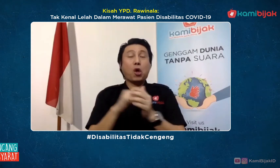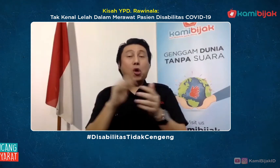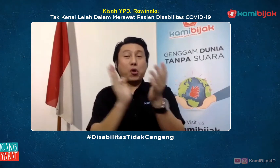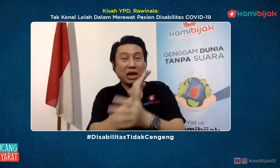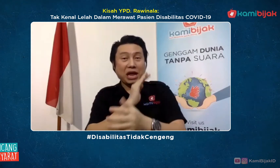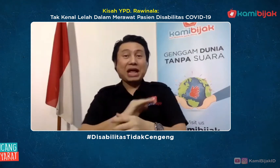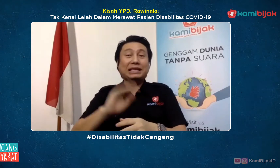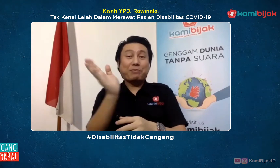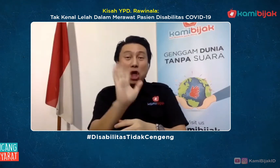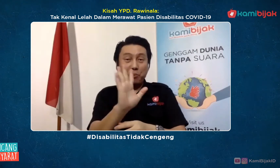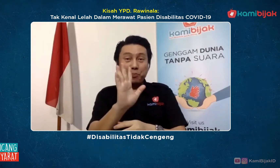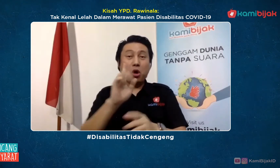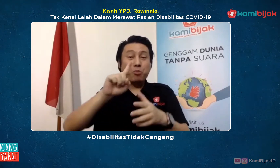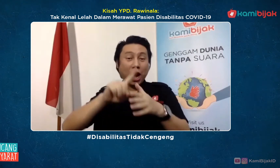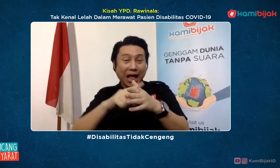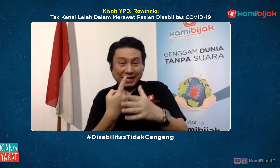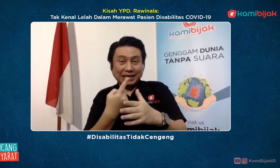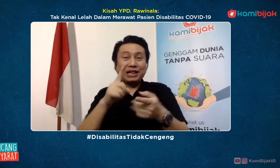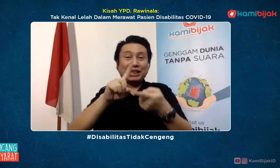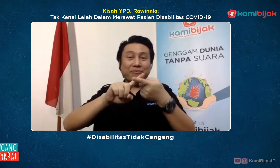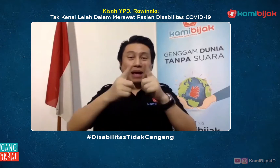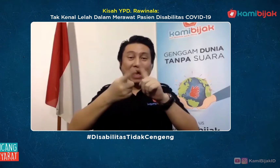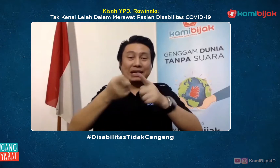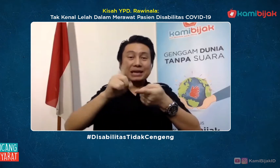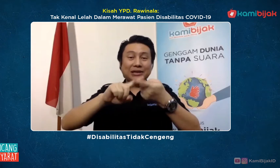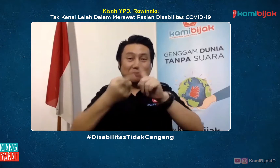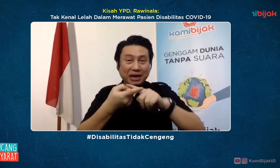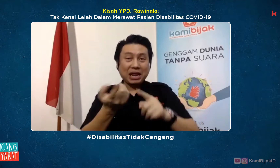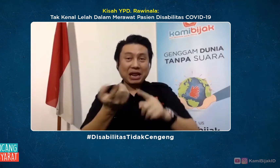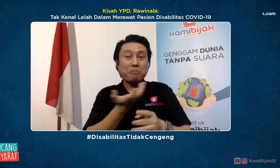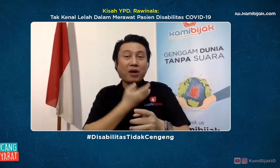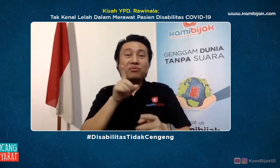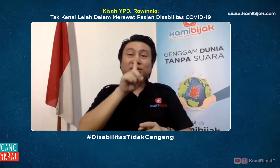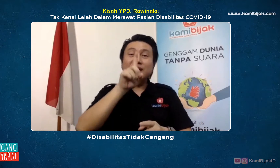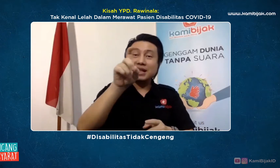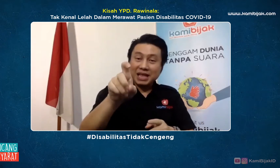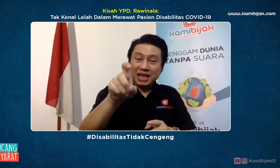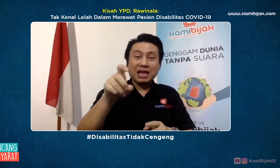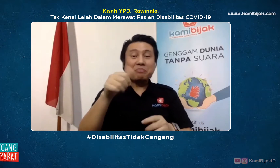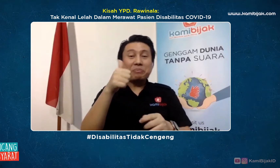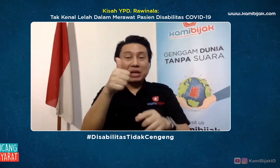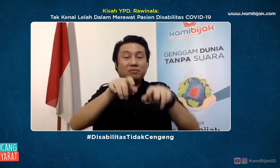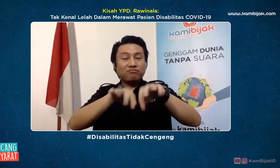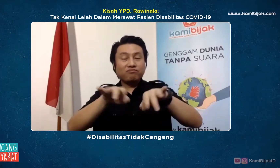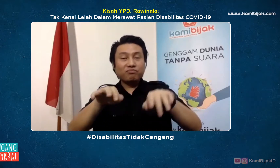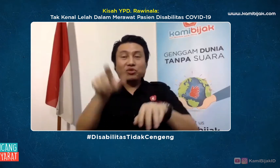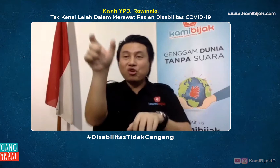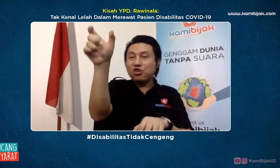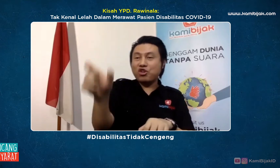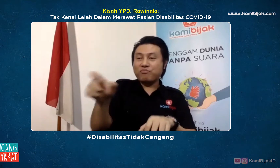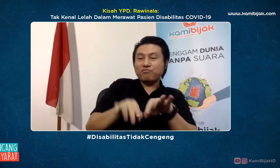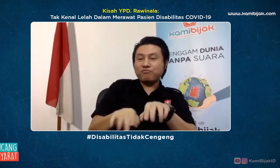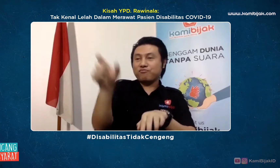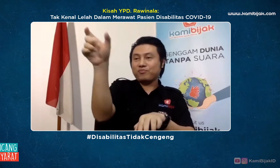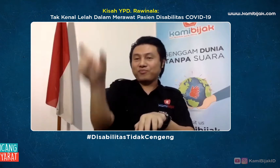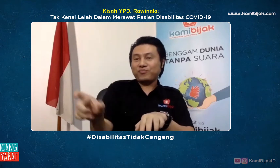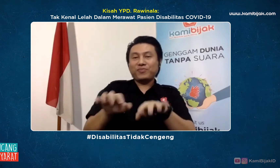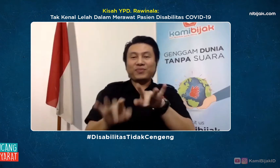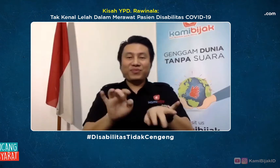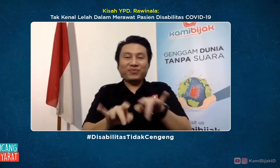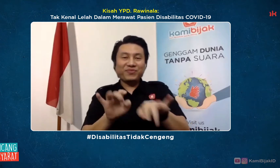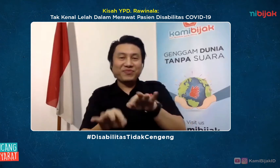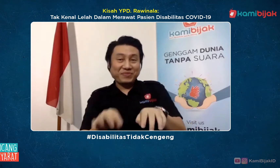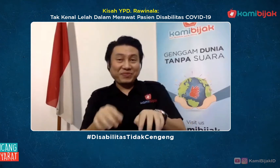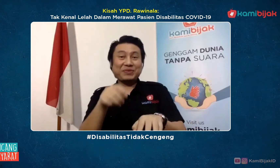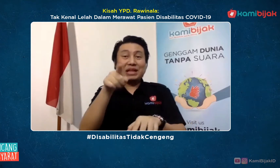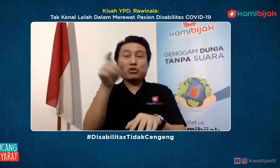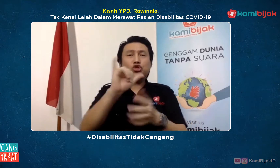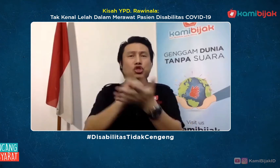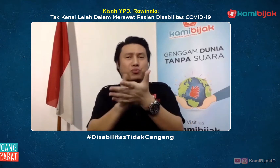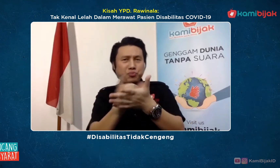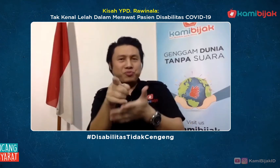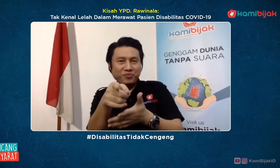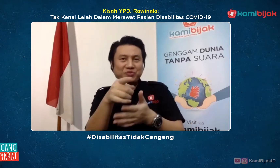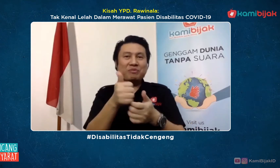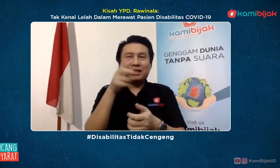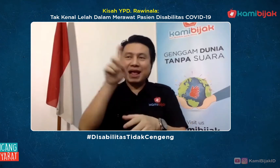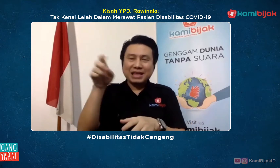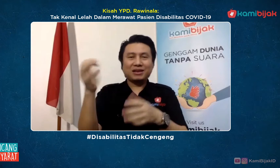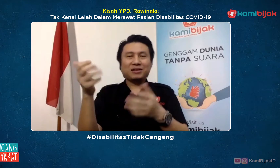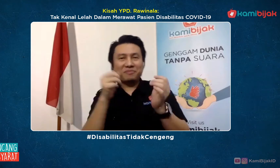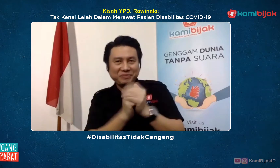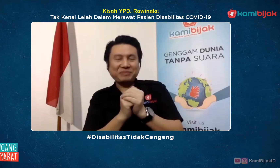Oh ya, sebelum kita mulai teman-teman yang mau bertanya bisa ketik di kolom komentar atau di livechat YouTube